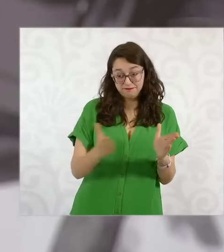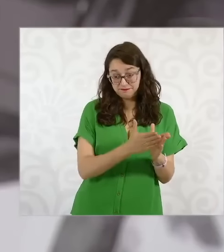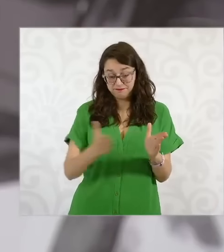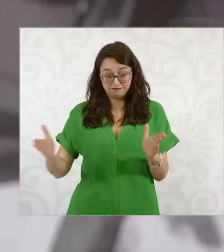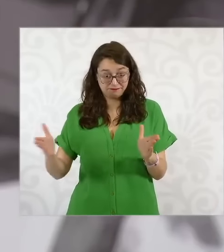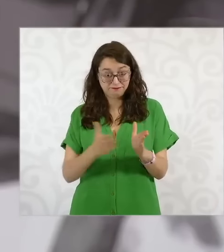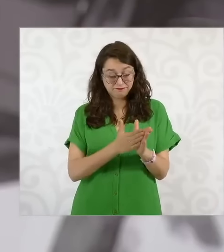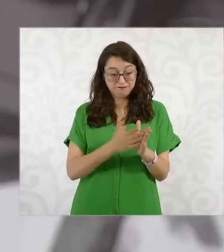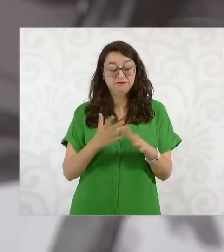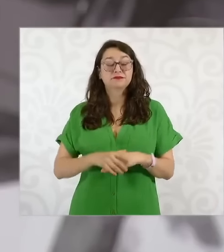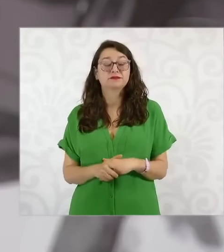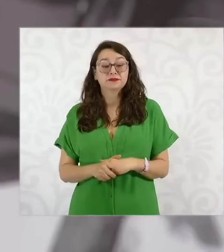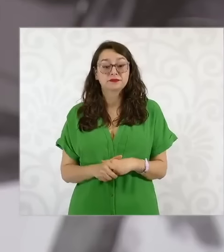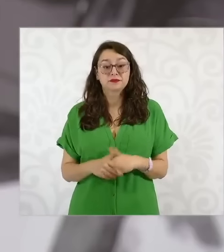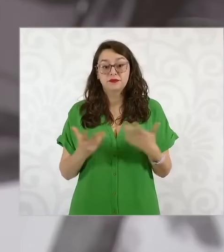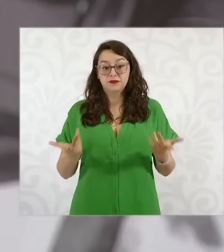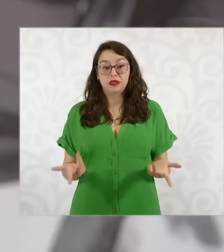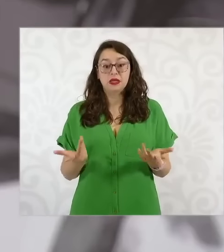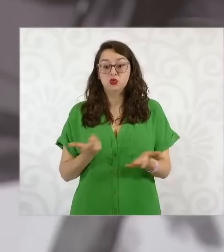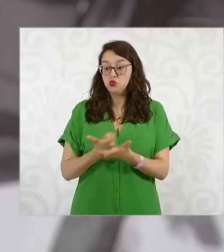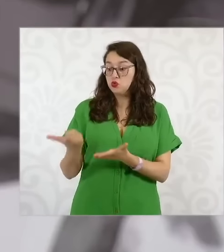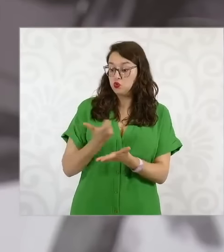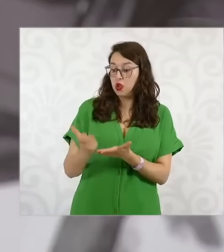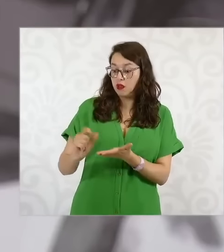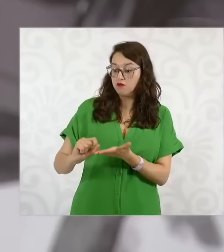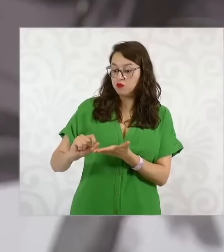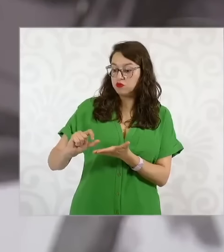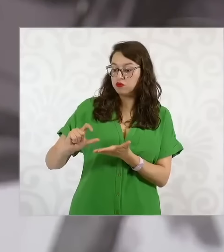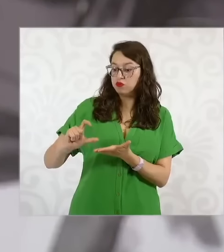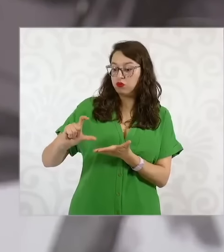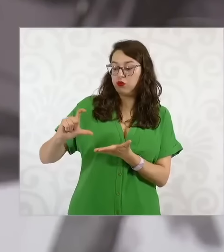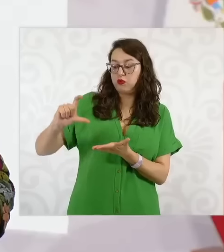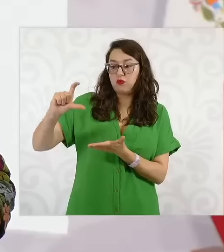Entonces, si no hubiera habido aumento al salario mínimo, pues no habría capacidad